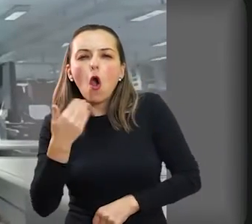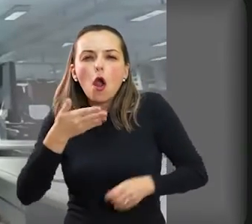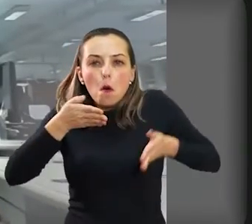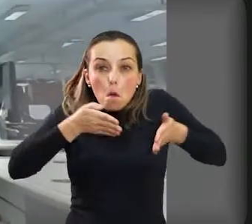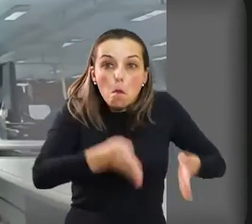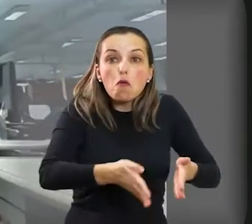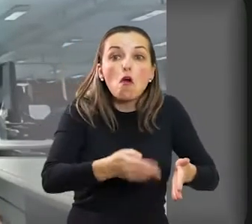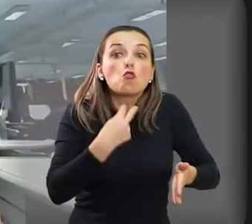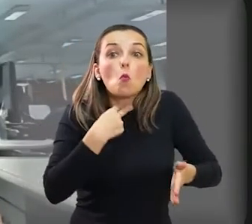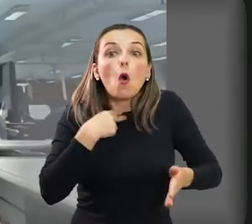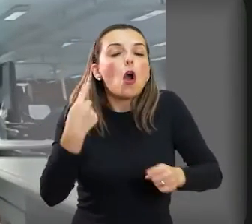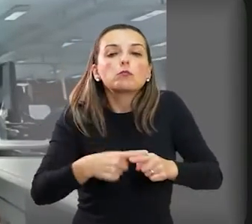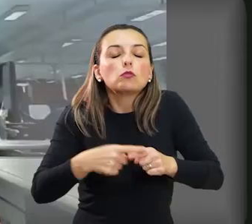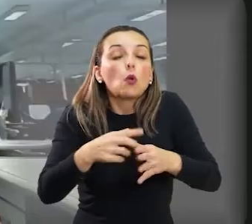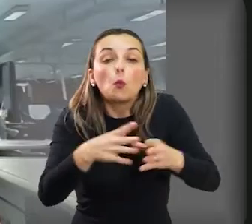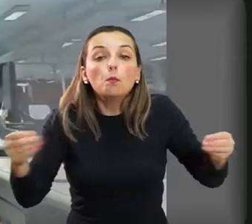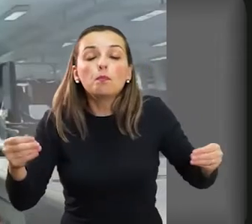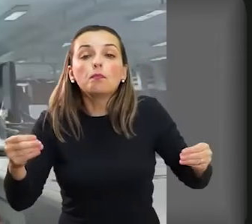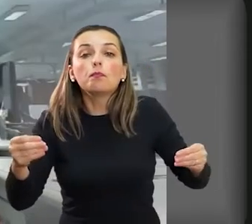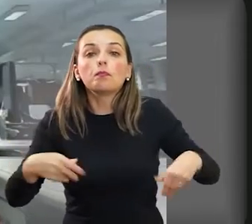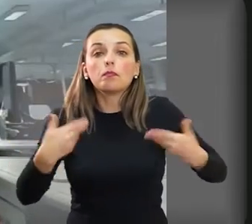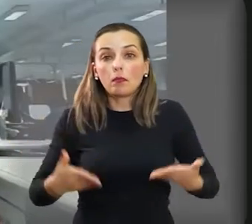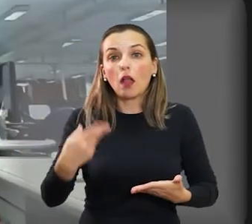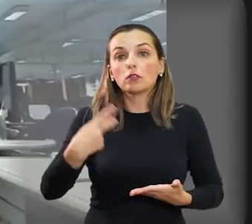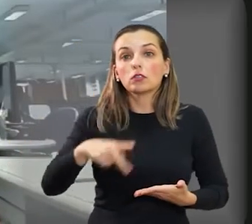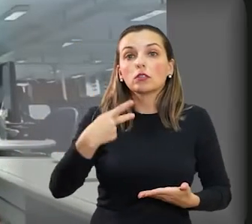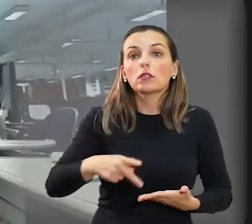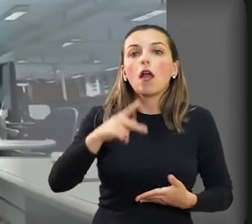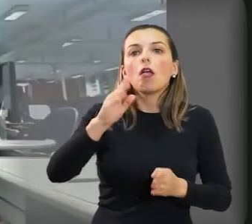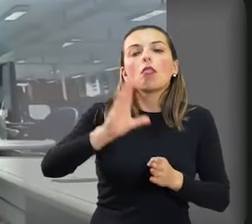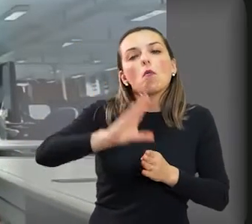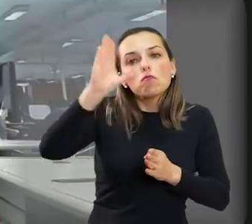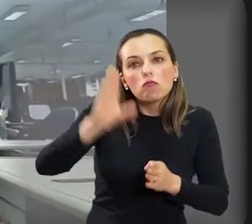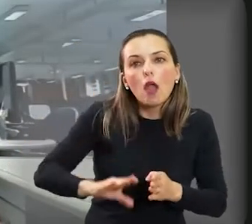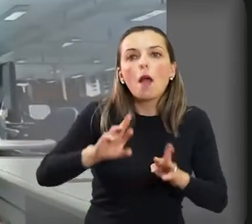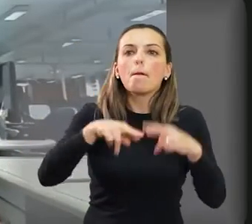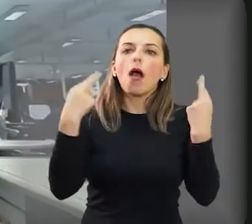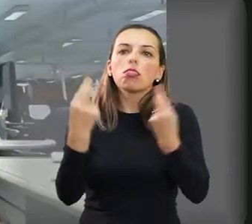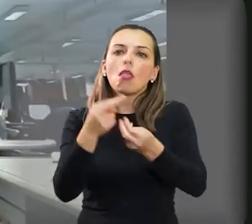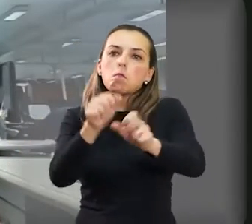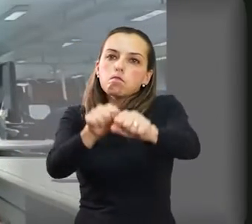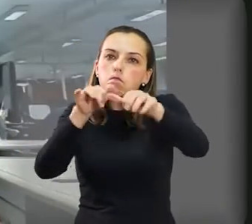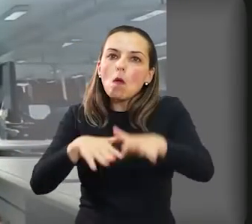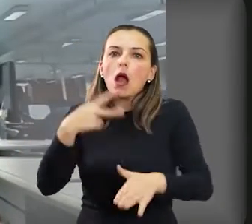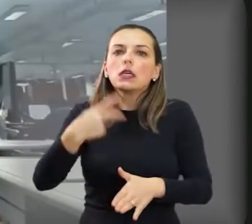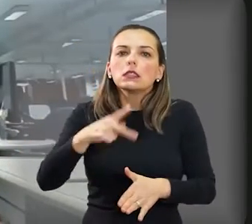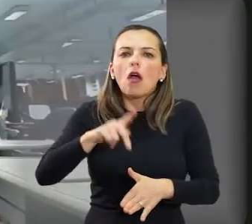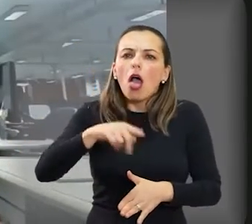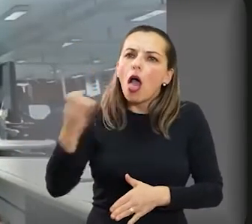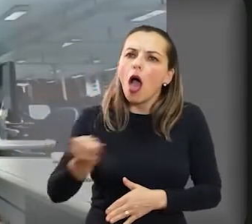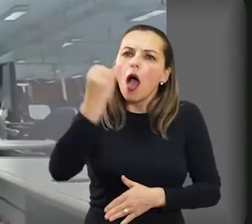ela é muito importante porque ela demarca um posicionamento da Câmara Municipal, que nós não vamos aceitar nenhum tipo